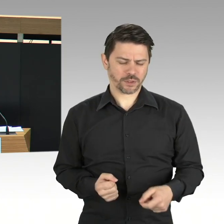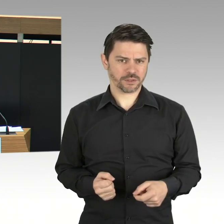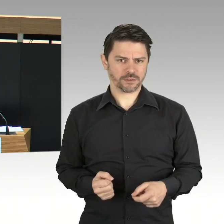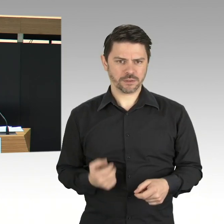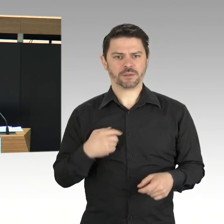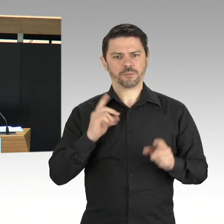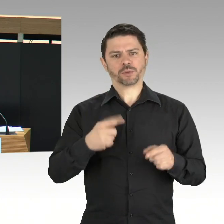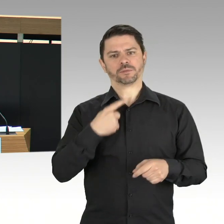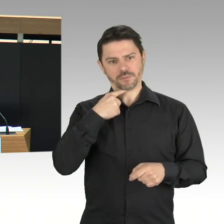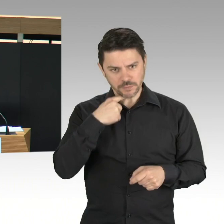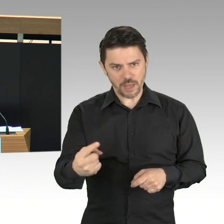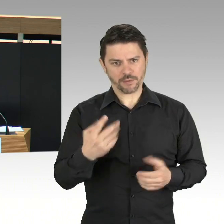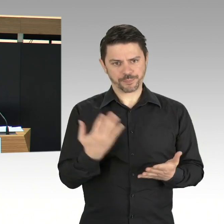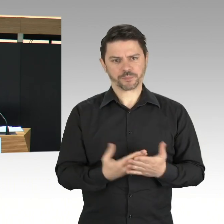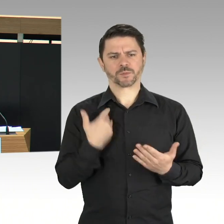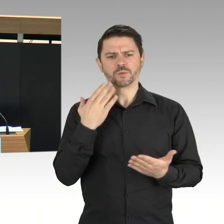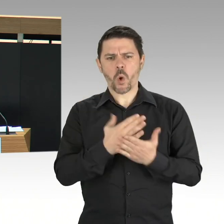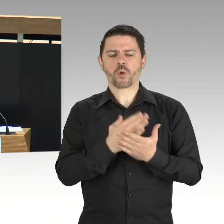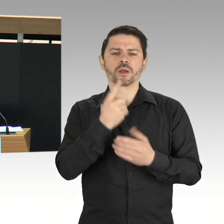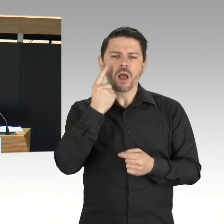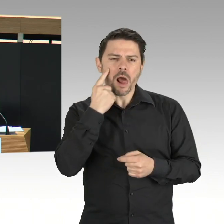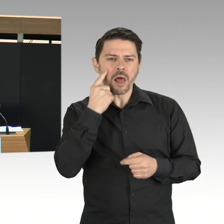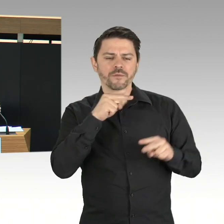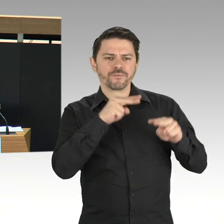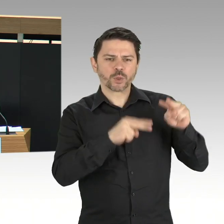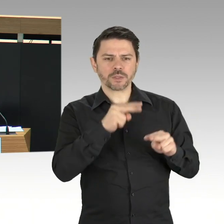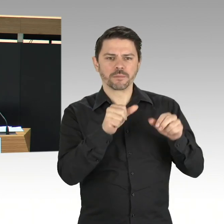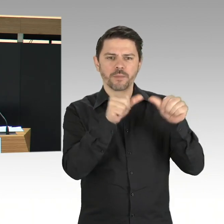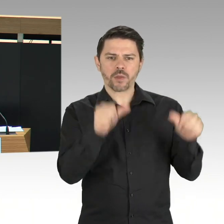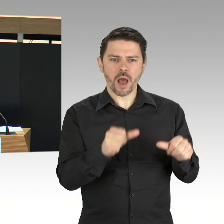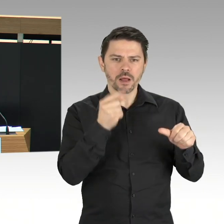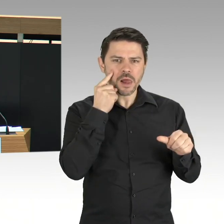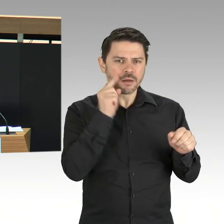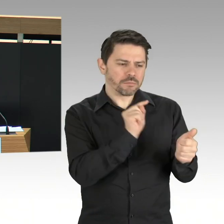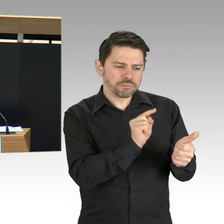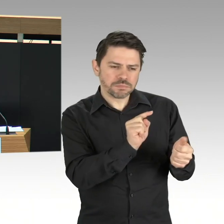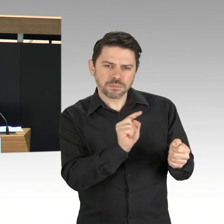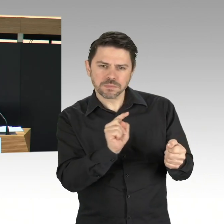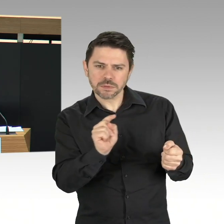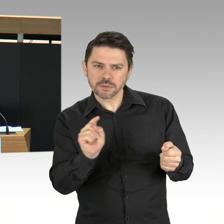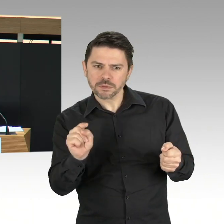Denn im Gegenteil, die Politik ist dazu da, um die Lebenssituation der Menschen zu verteidigen und zu verbessern.